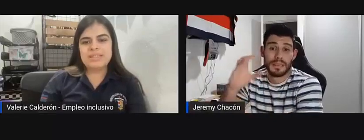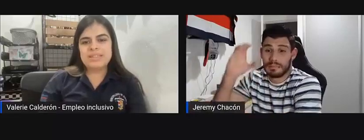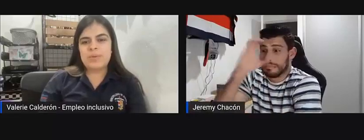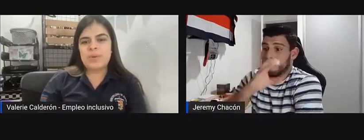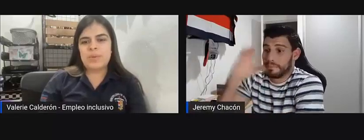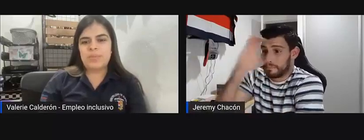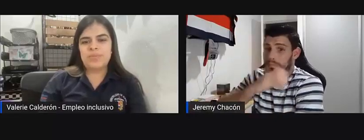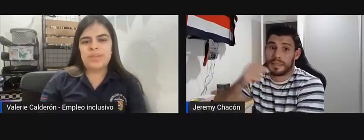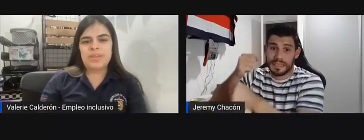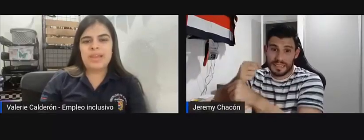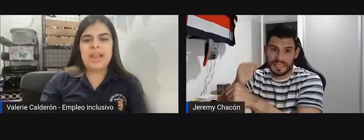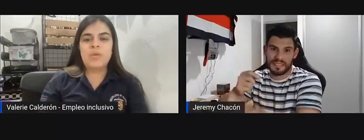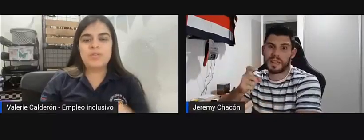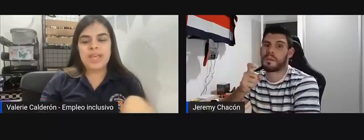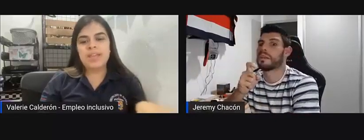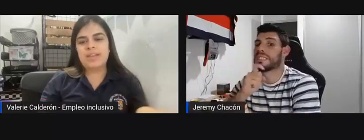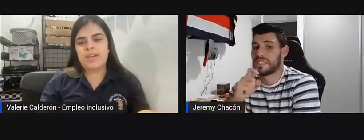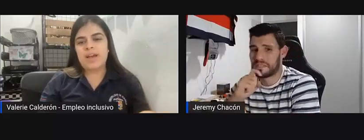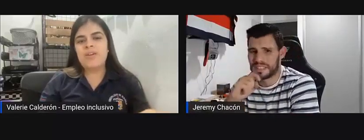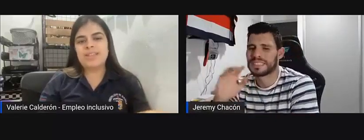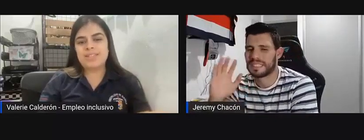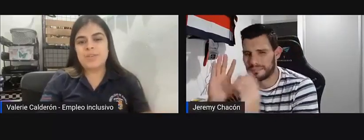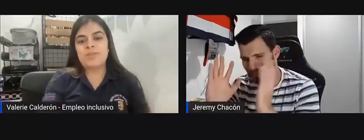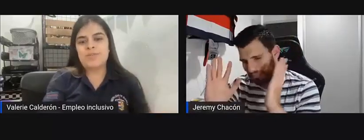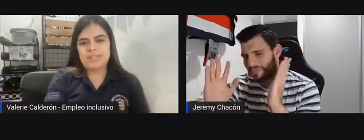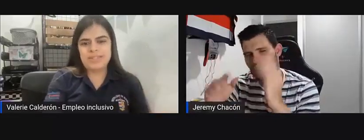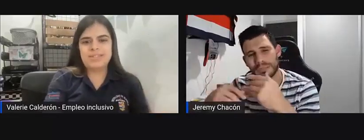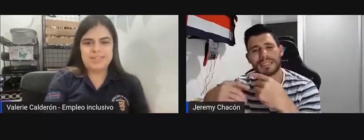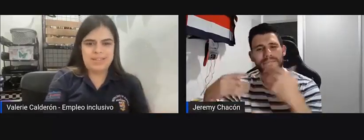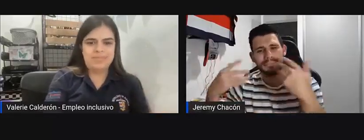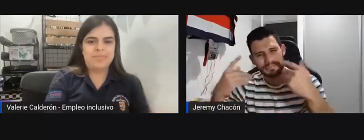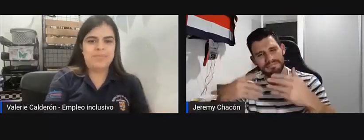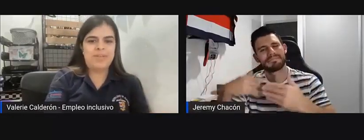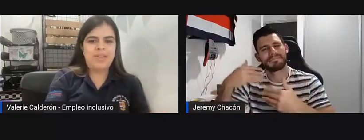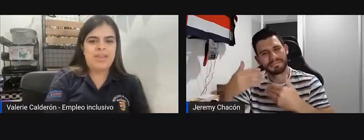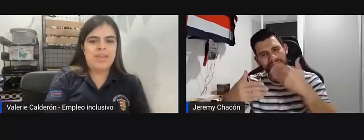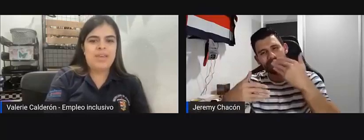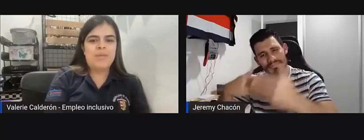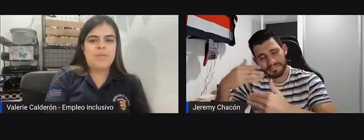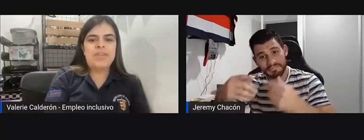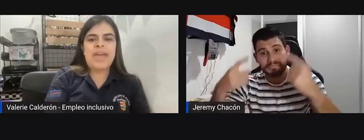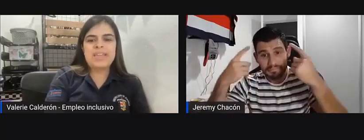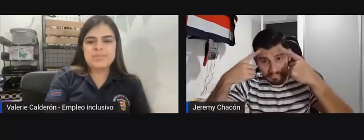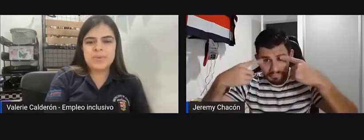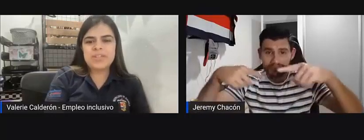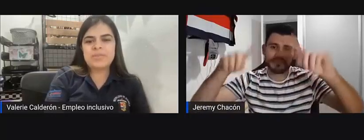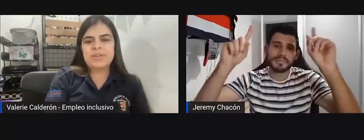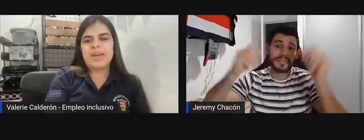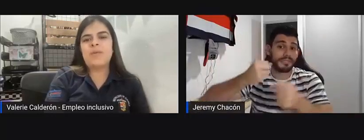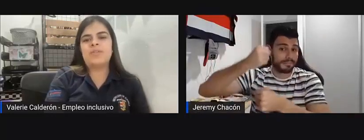Sí bueno la búsqueda de trabajo ha sido difícil Sí pero ya después verdad cuando